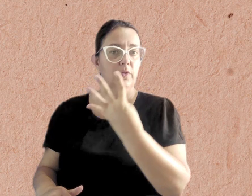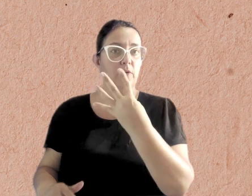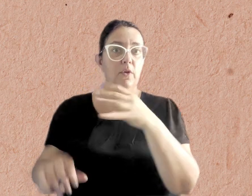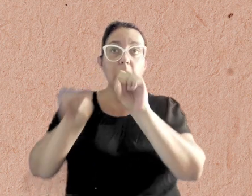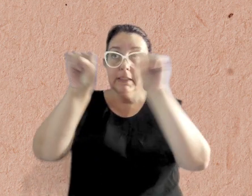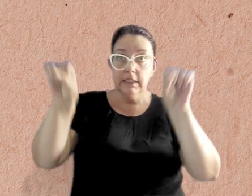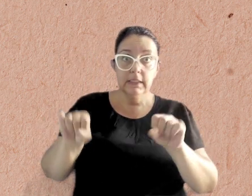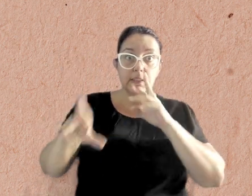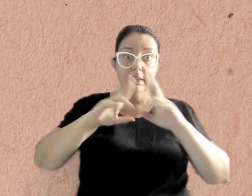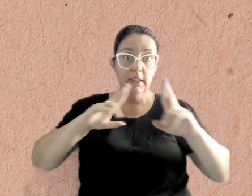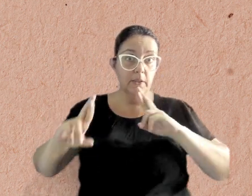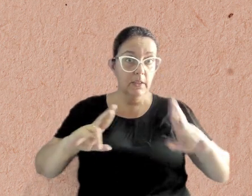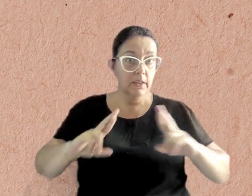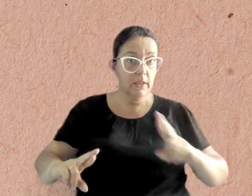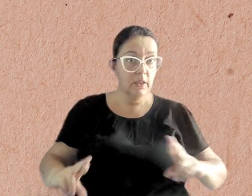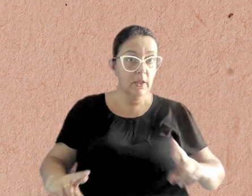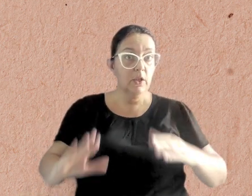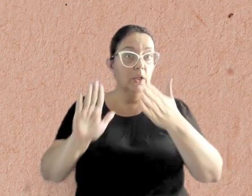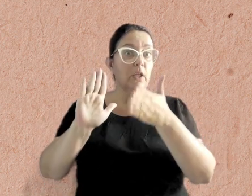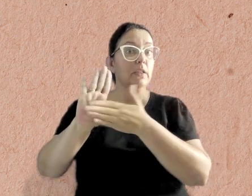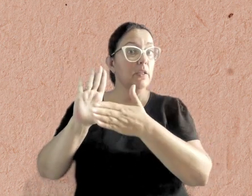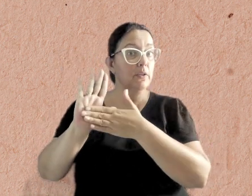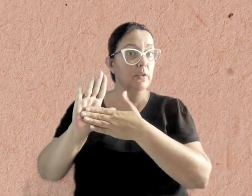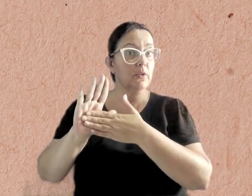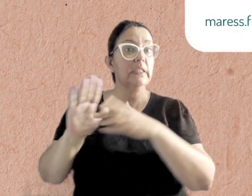Para sistematizar os resultados da pesquisa e dos programas propostos,